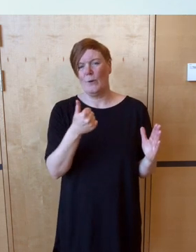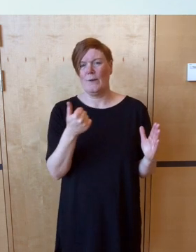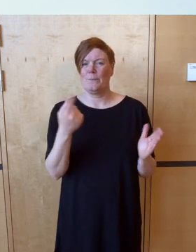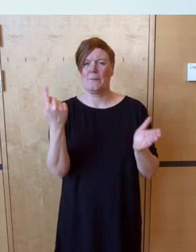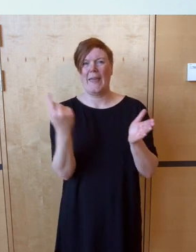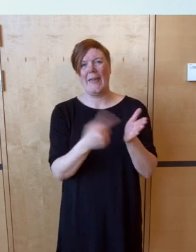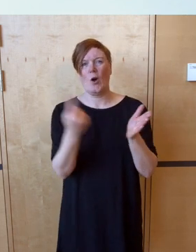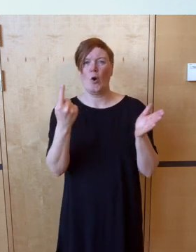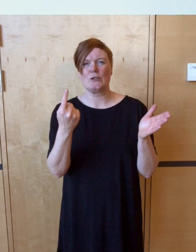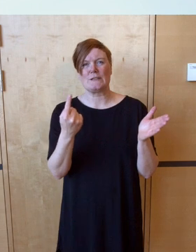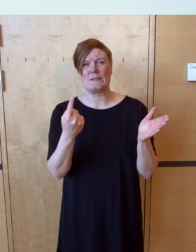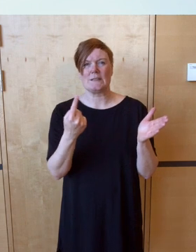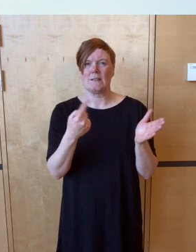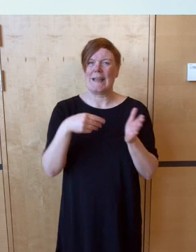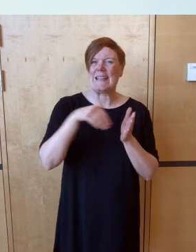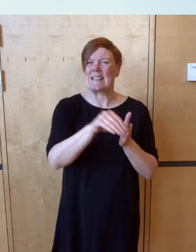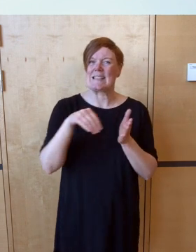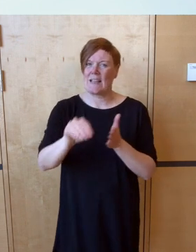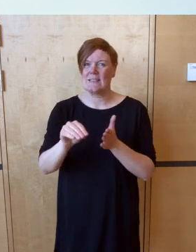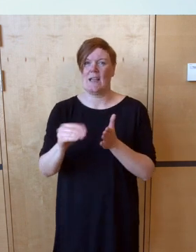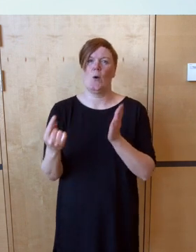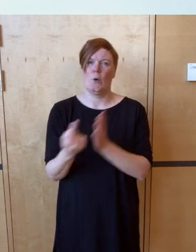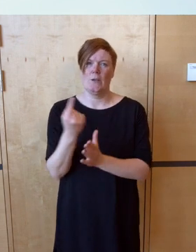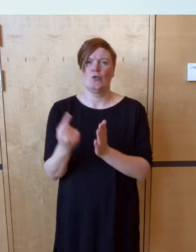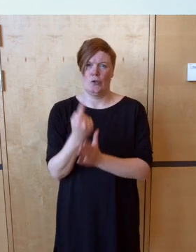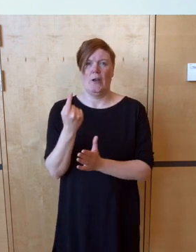Engångs insatser i engångs resurser under 2020 för att starta